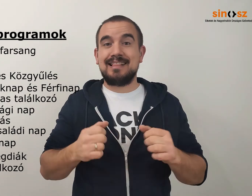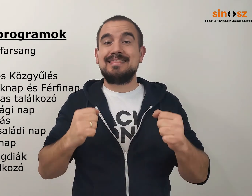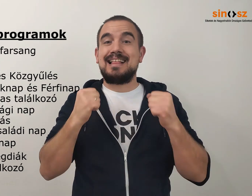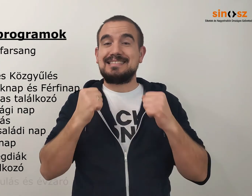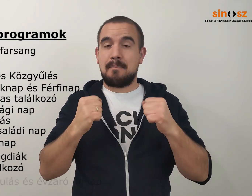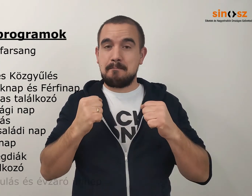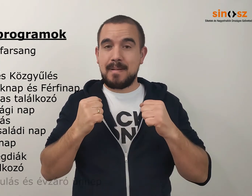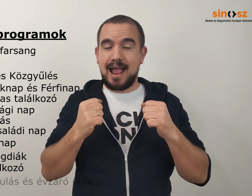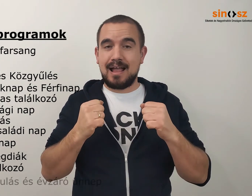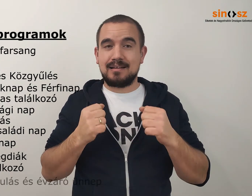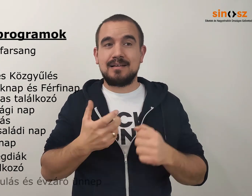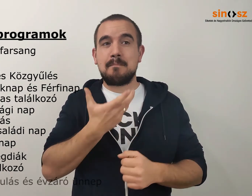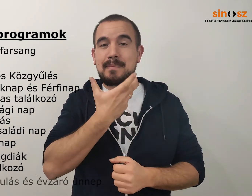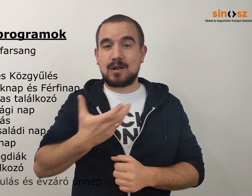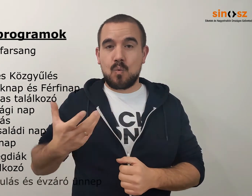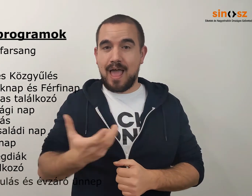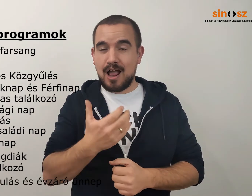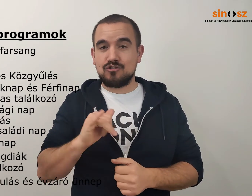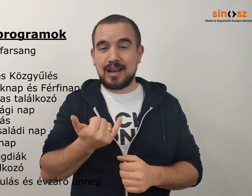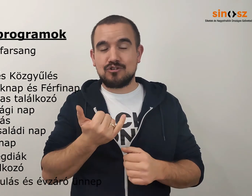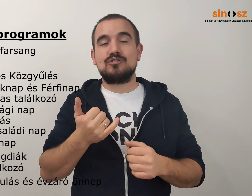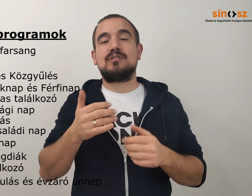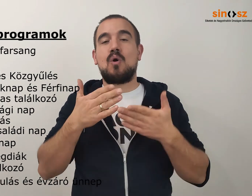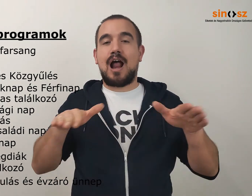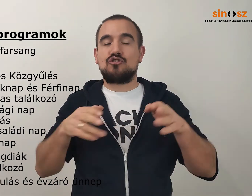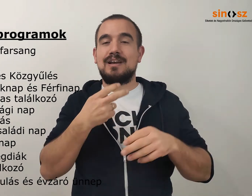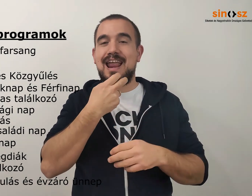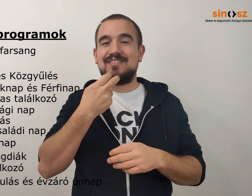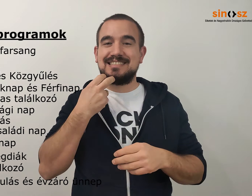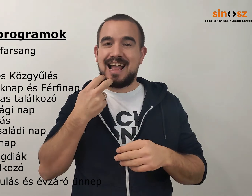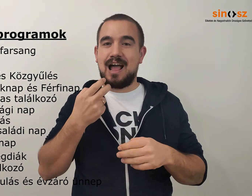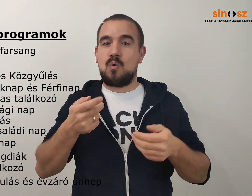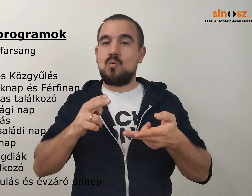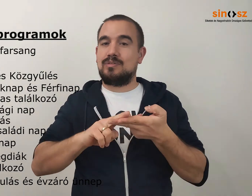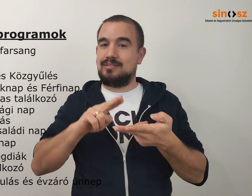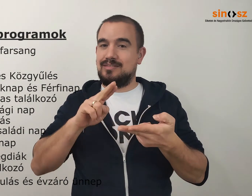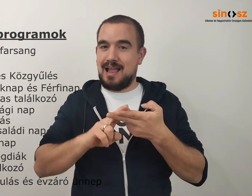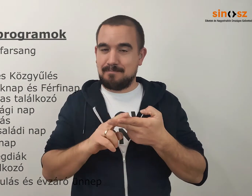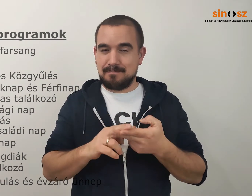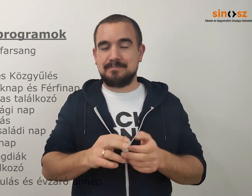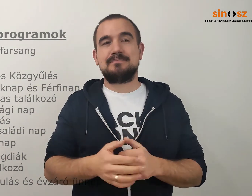Decemberben mikulás és karácsonyi évzáró ünnep.